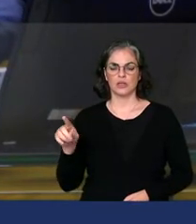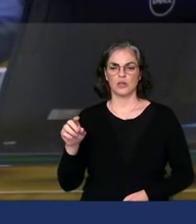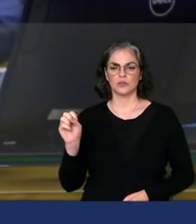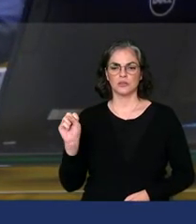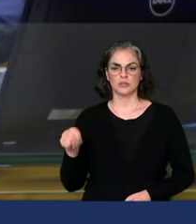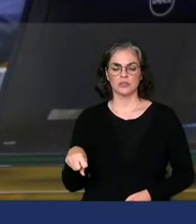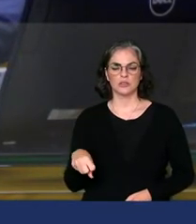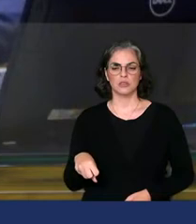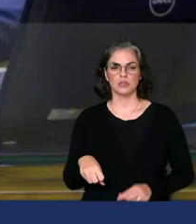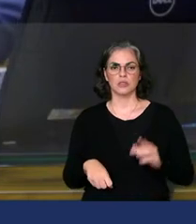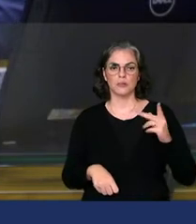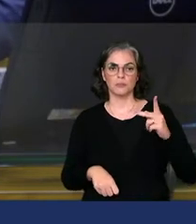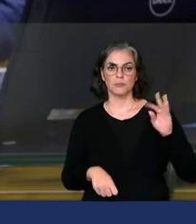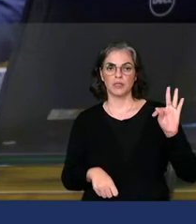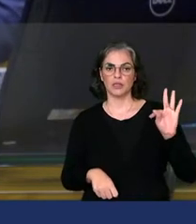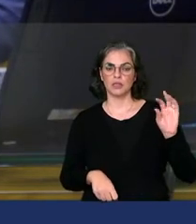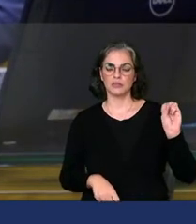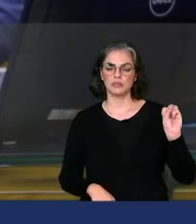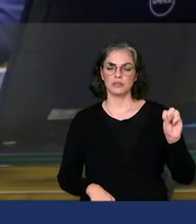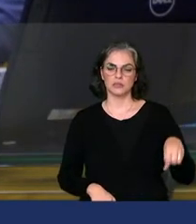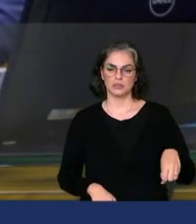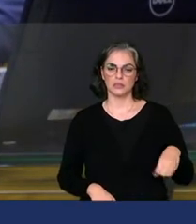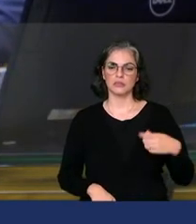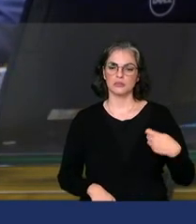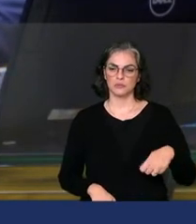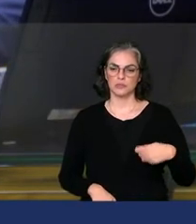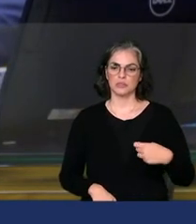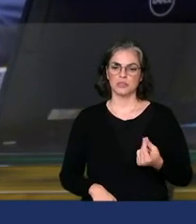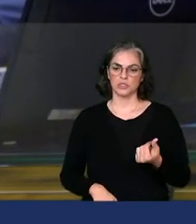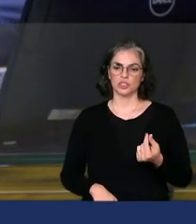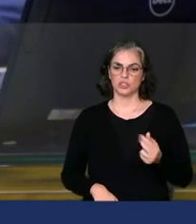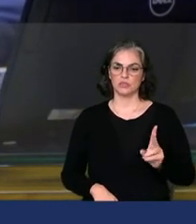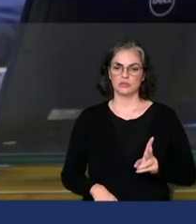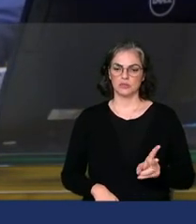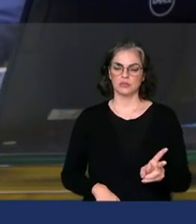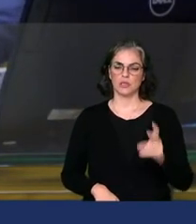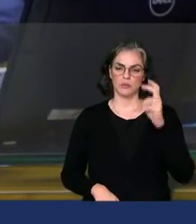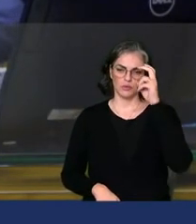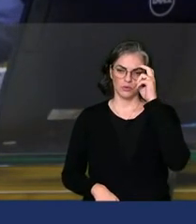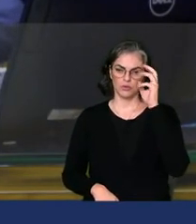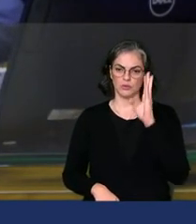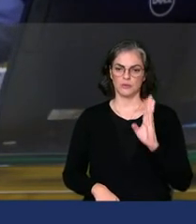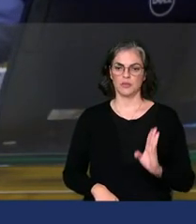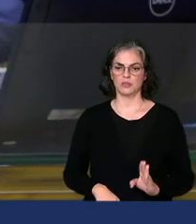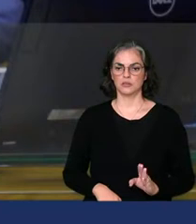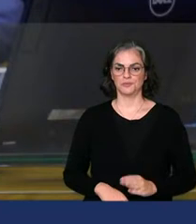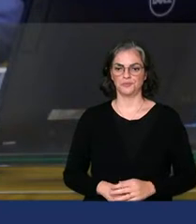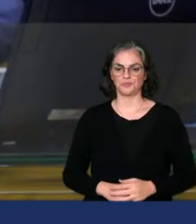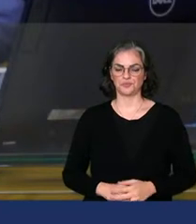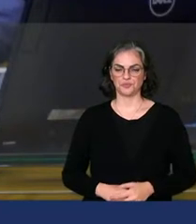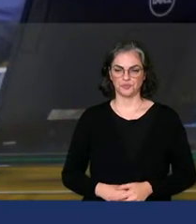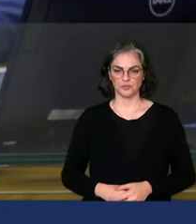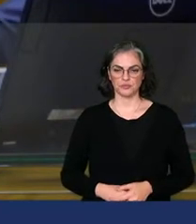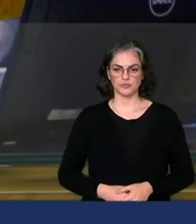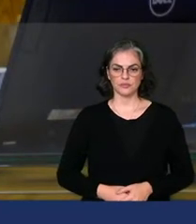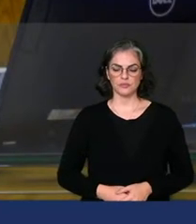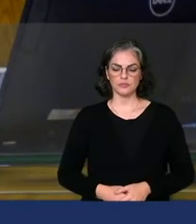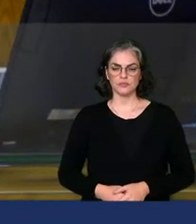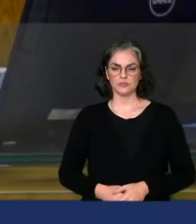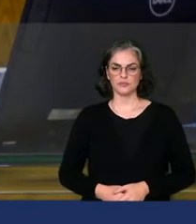O, AJUDA UM BOCADO. UNIÃO SIM. PP? [DEPUTADO]: PT SIM, VAMOS TER UM FINANCIAMENTO PERMANENTE PARA CULTURA DO